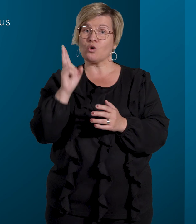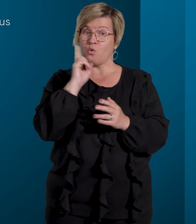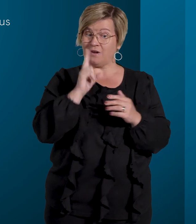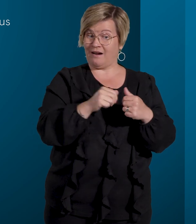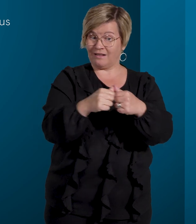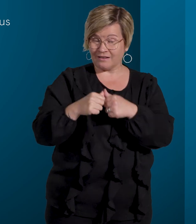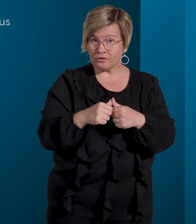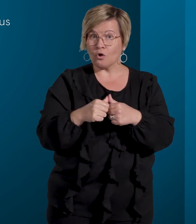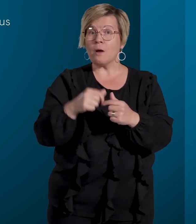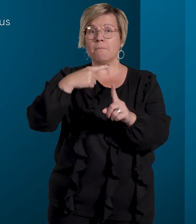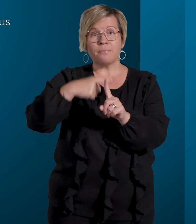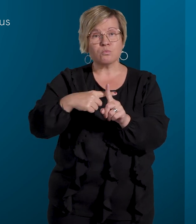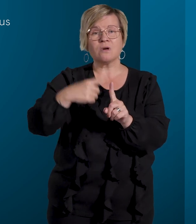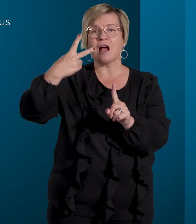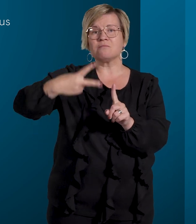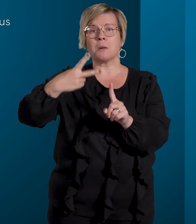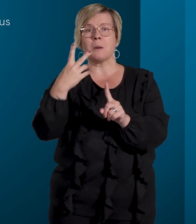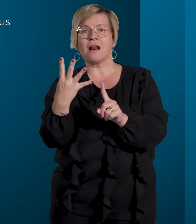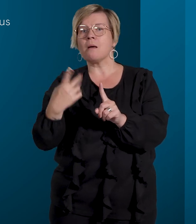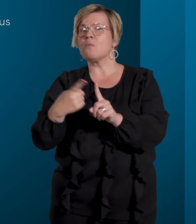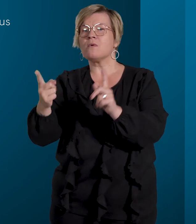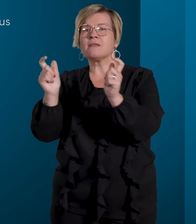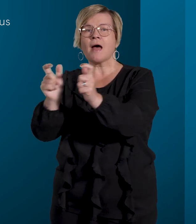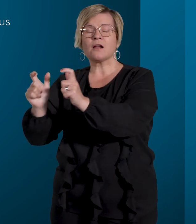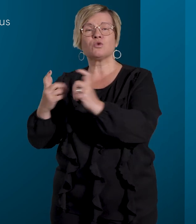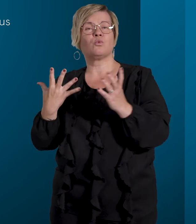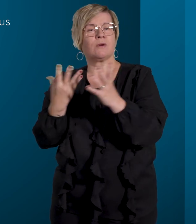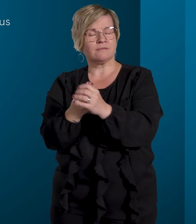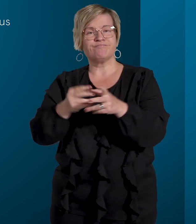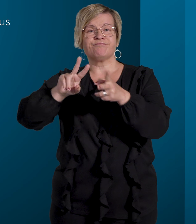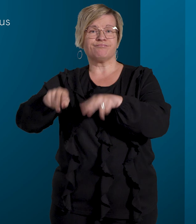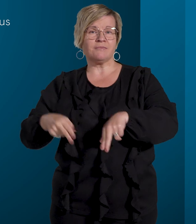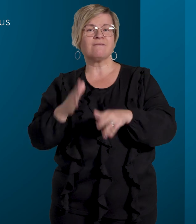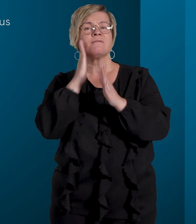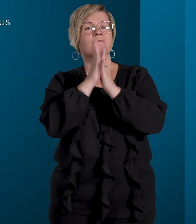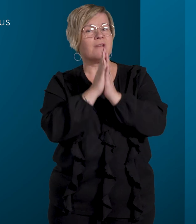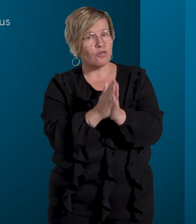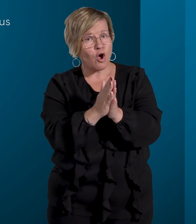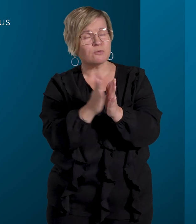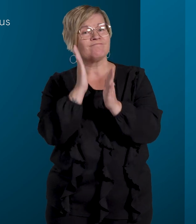Kuurojen Liitto ja 24 muuta järjestöä ovat allekirjoittaneet vetoomuksen, -